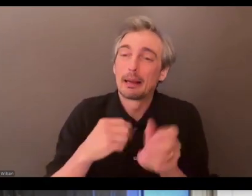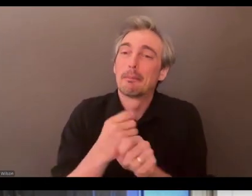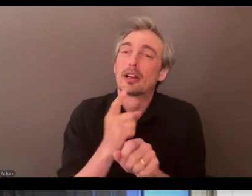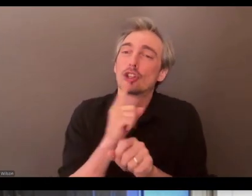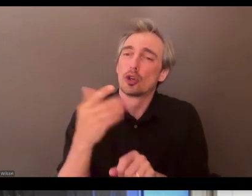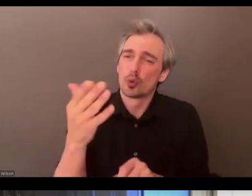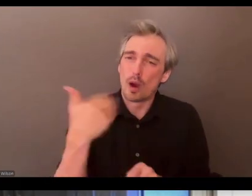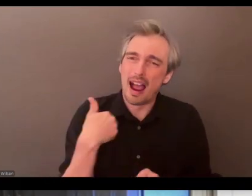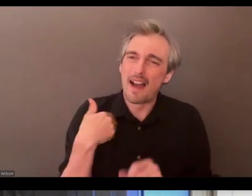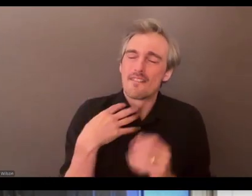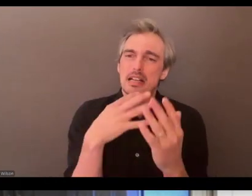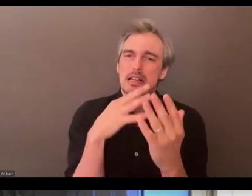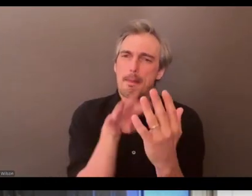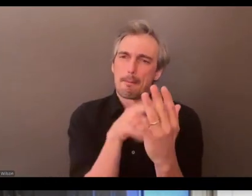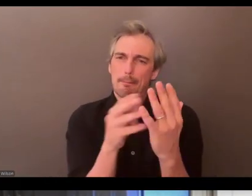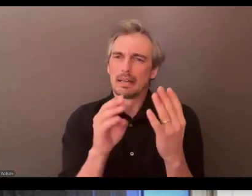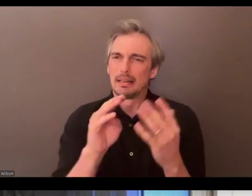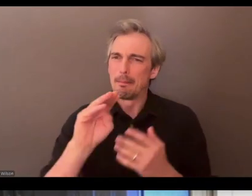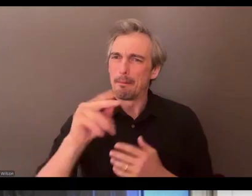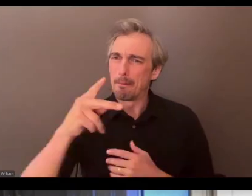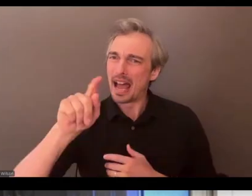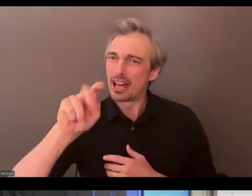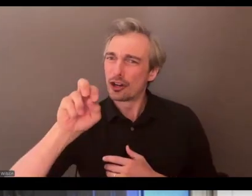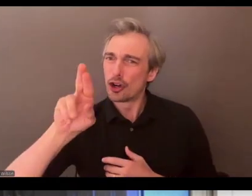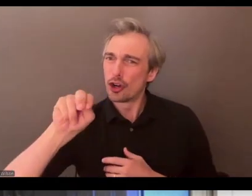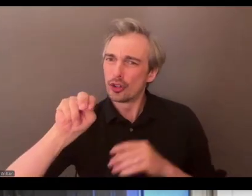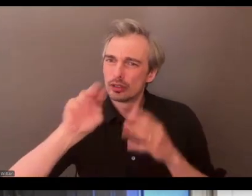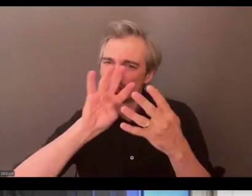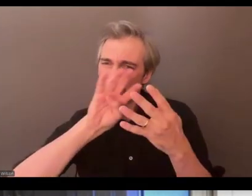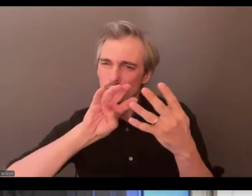一緒に使って、視覚化をサポ ートすることが本当に重要です。